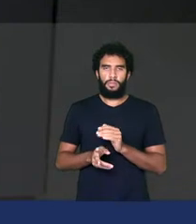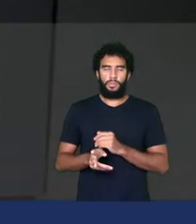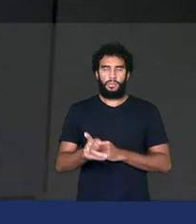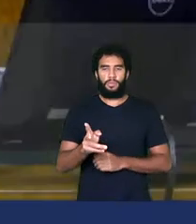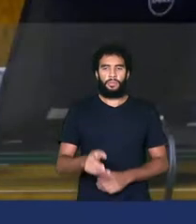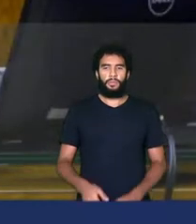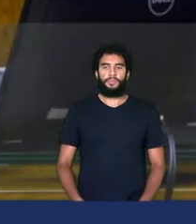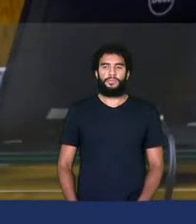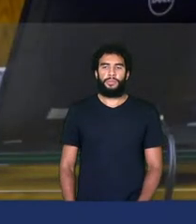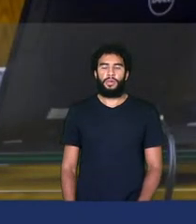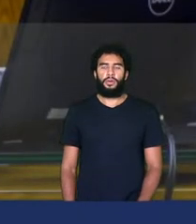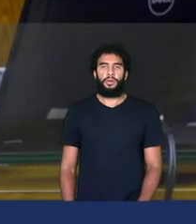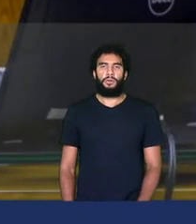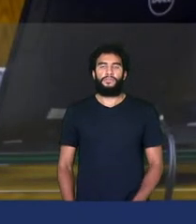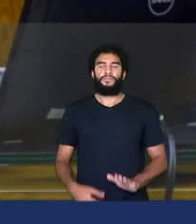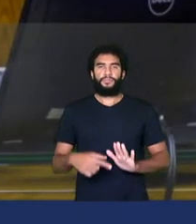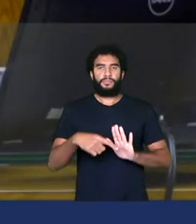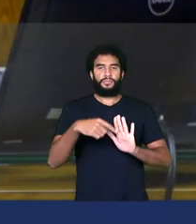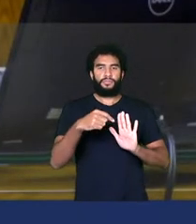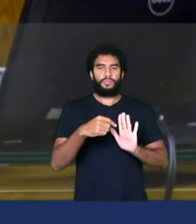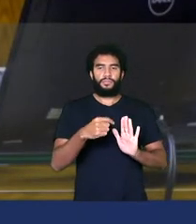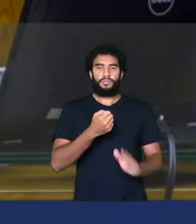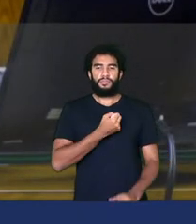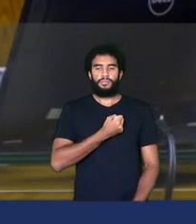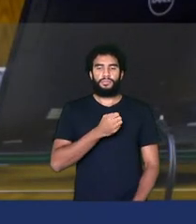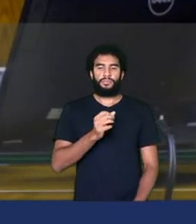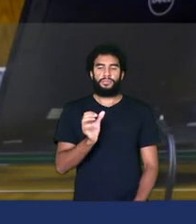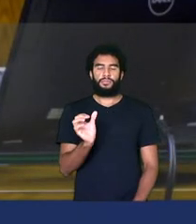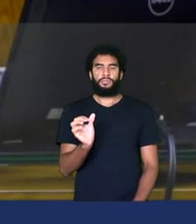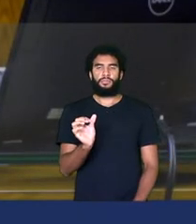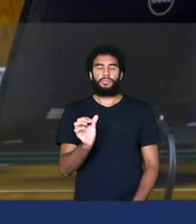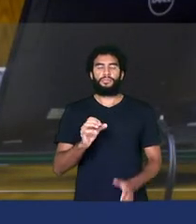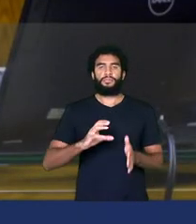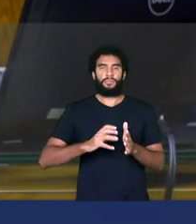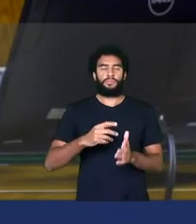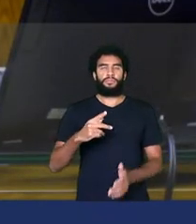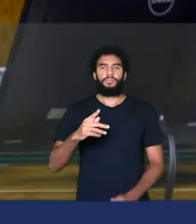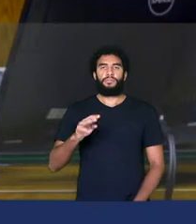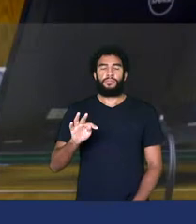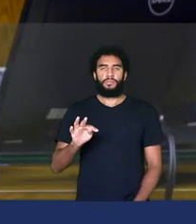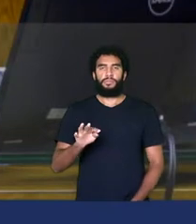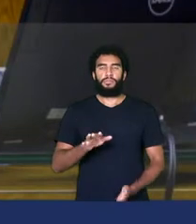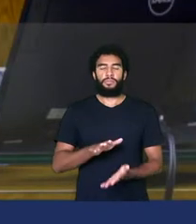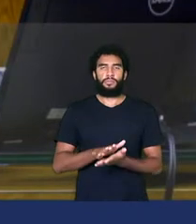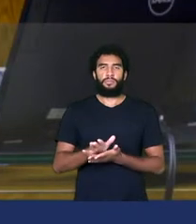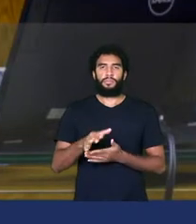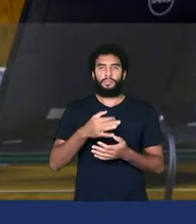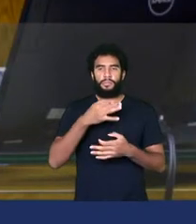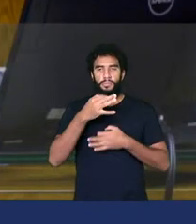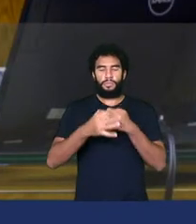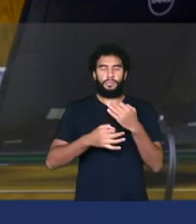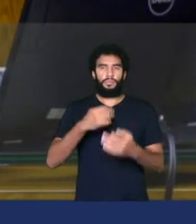O. CINCO ABSTENÇÕES. ESTÁ MANTIDO O TEXTO. DESTAQUE DA BANCADA NÚMERO SEIS DO PARTIDO DOS TRABALHADORES, PARA ENCAMINHAR A FAVOR,